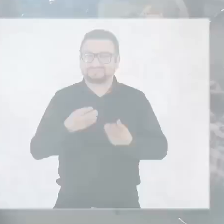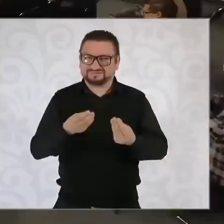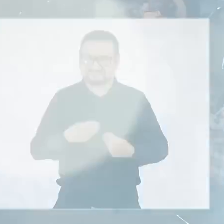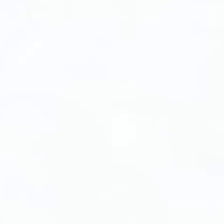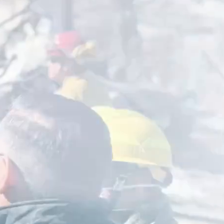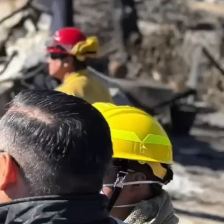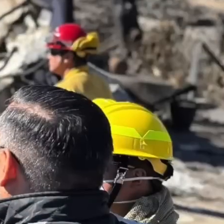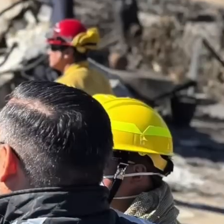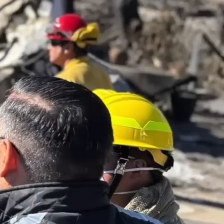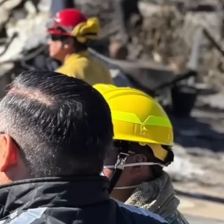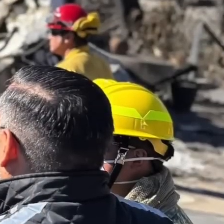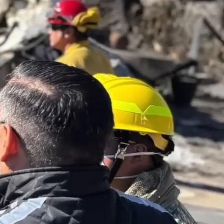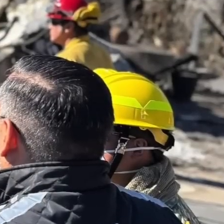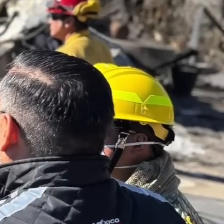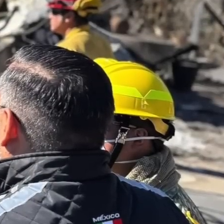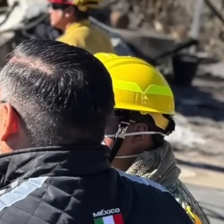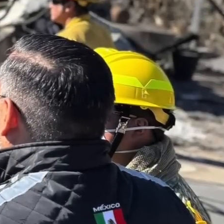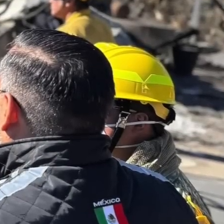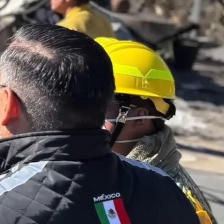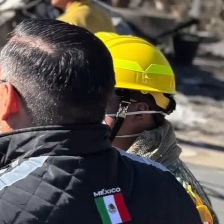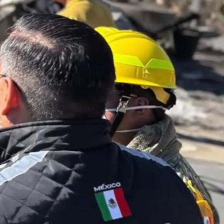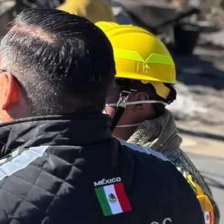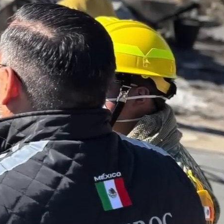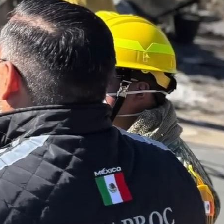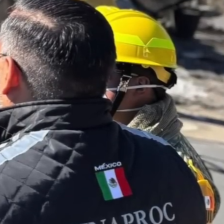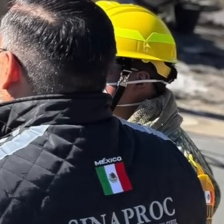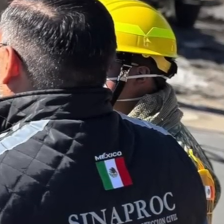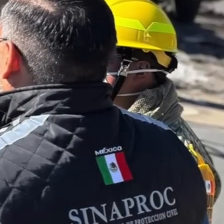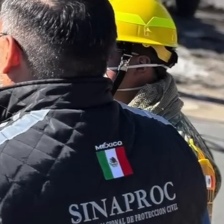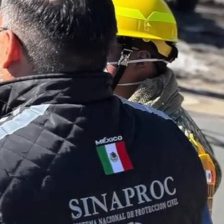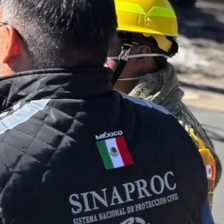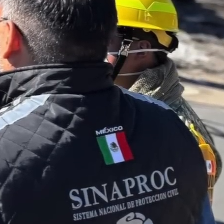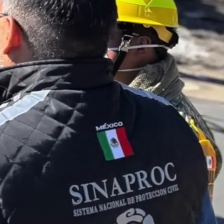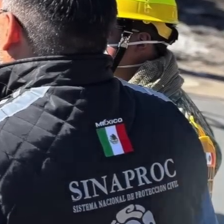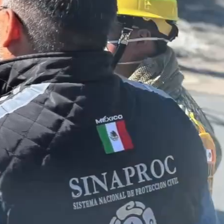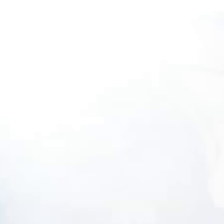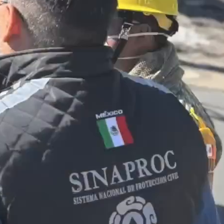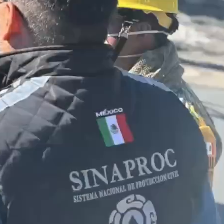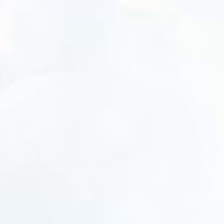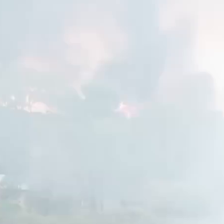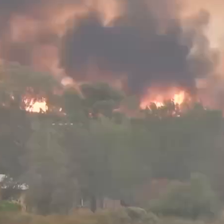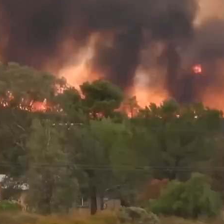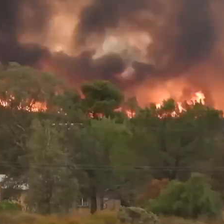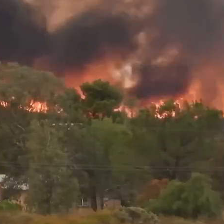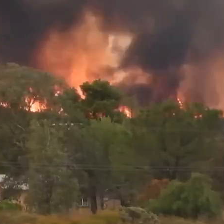tipo de acciones vemos claramente que México siempre ha sido un país que le da la mano Sin